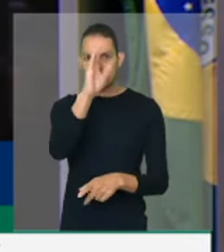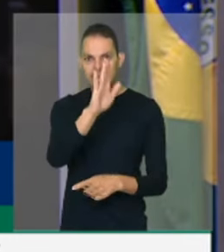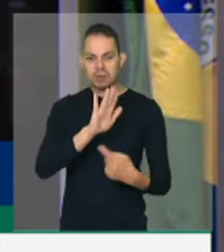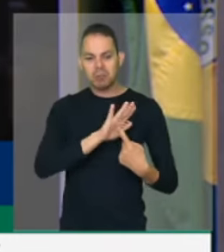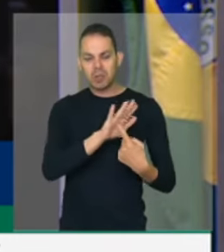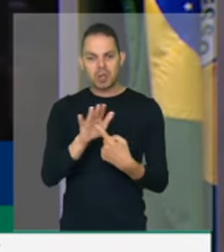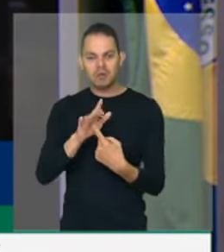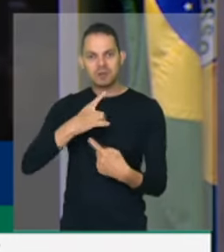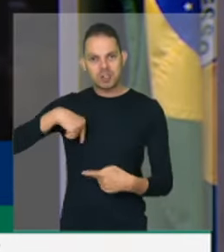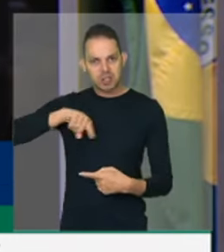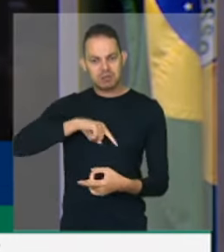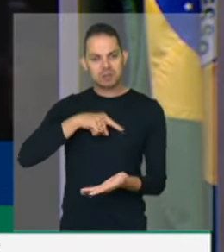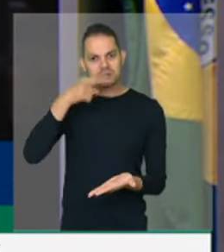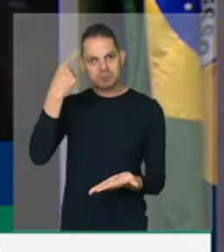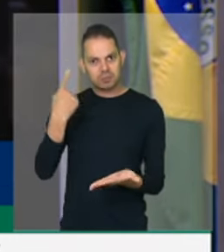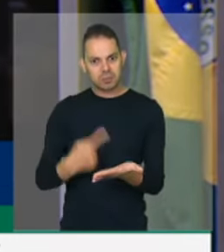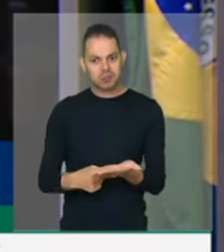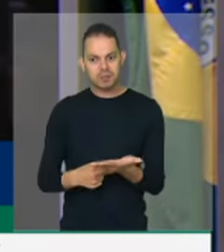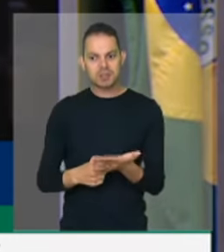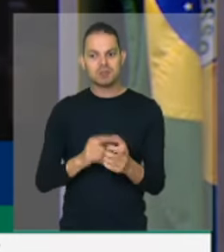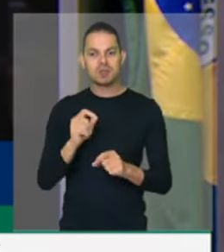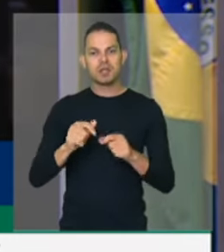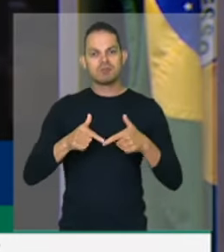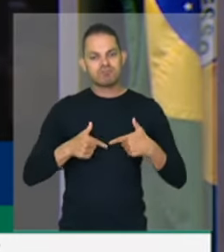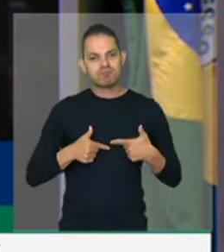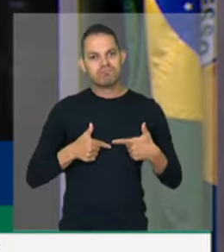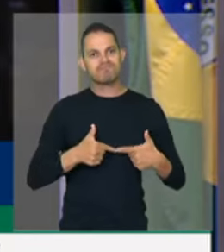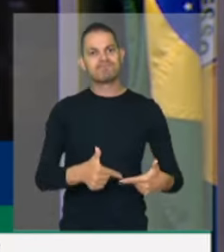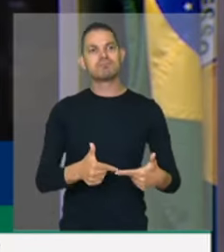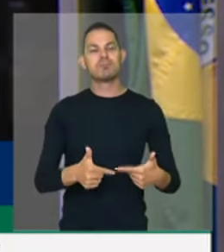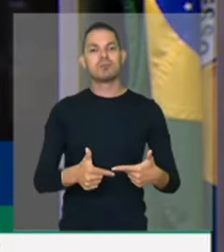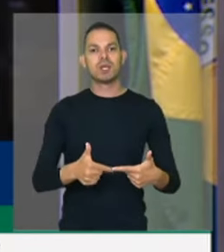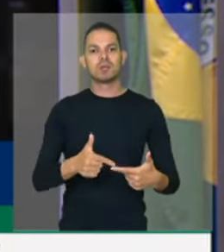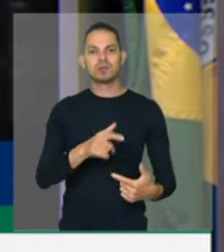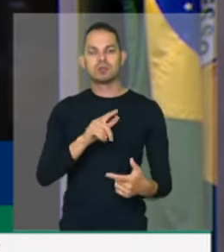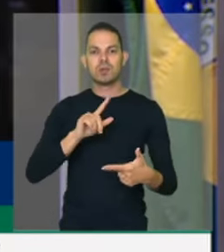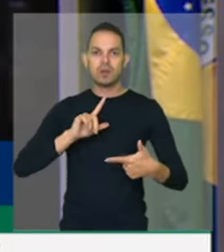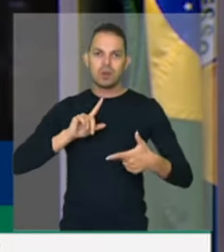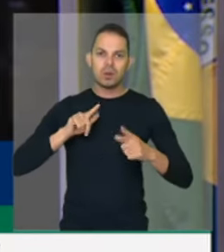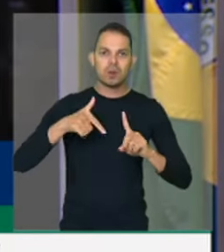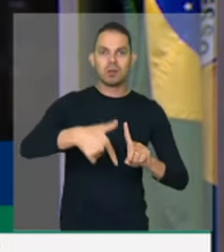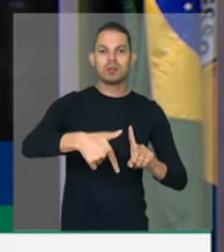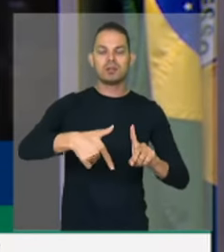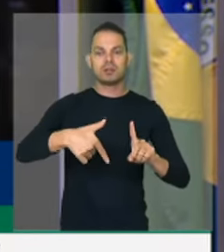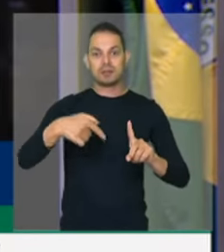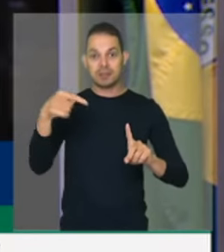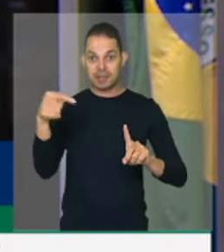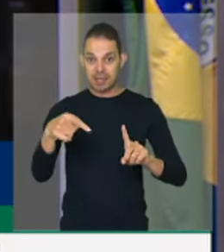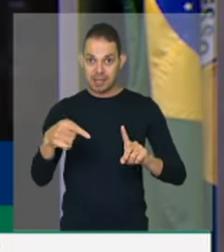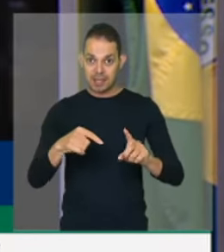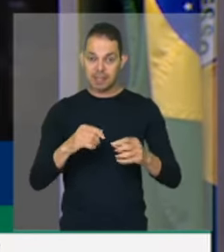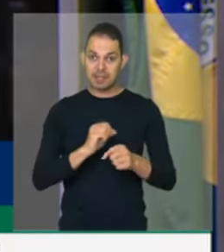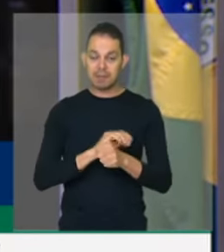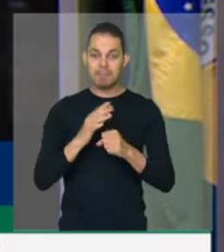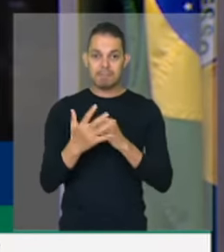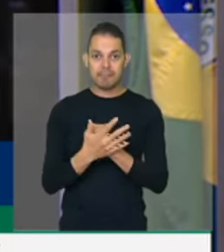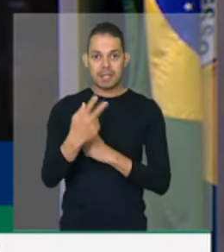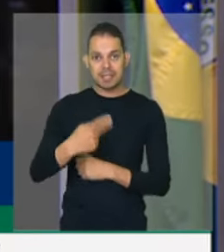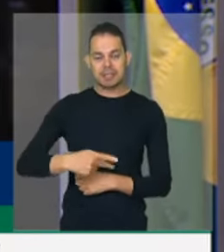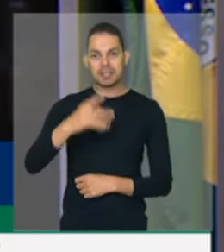ENFRENTAMENTO MAIS EFICAZ DESSA PANDEMIA NO NOSSO PAÍS. PRESIDENTE, PARABÉNS PELA SUA MANIFESTAÇÃO E PARABÉNS.... PELO FATO DE TER SE TORNADO